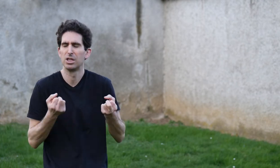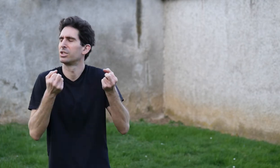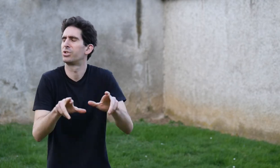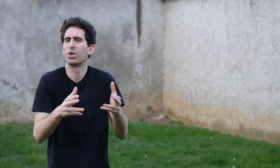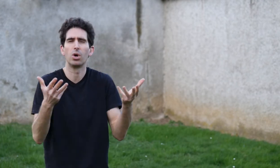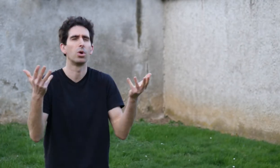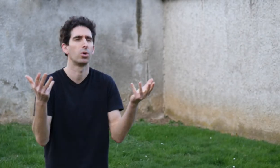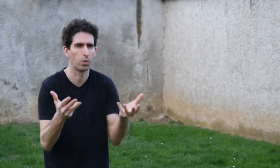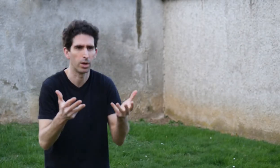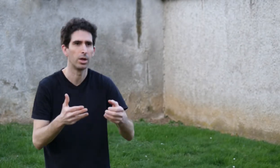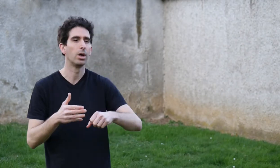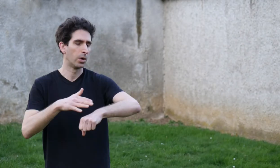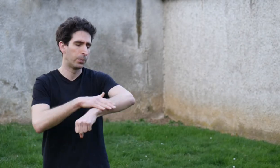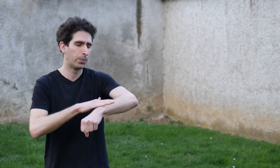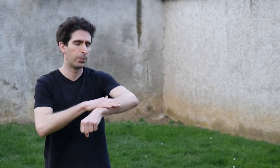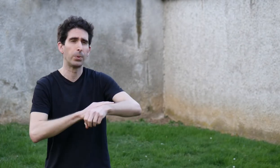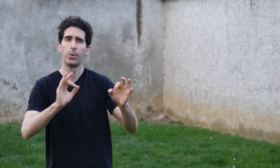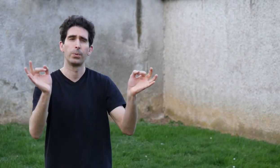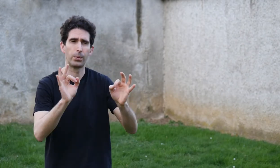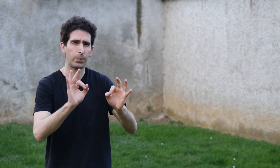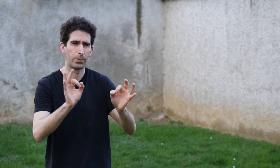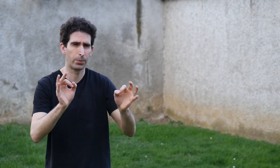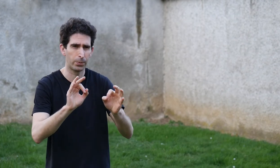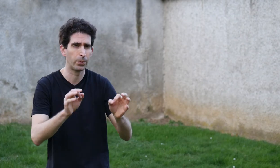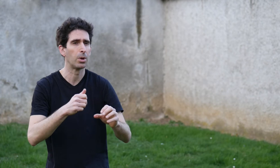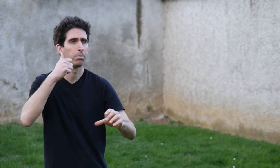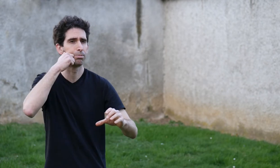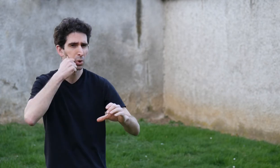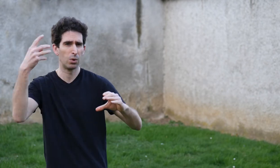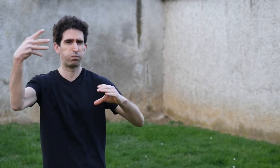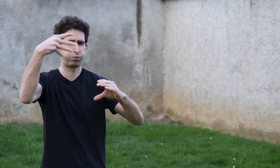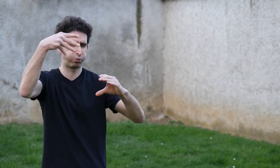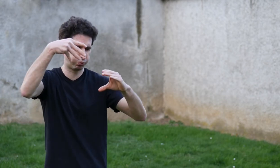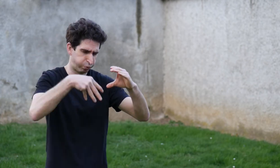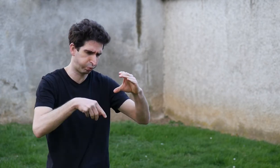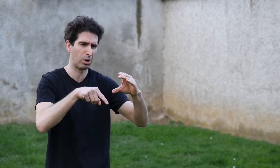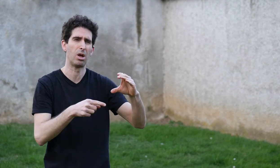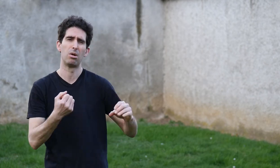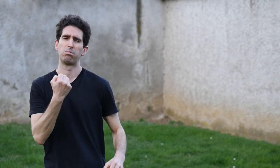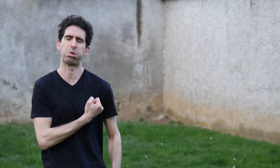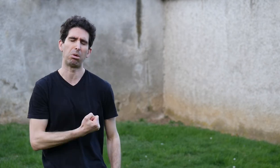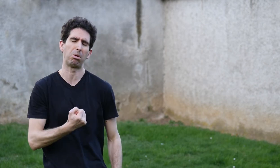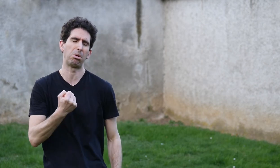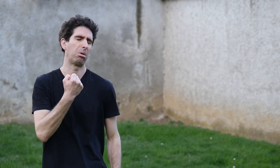Ce qui est sûr, c'est que sans crème solaire les ultraviolets abîment la peau.